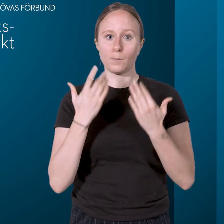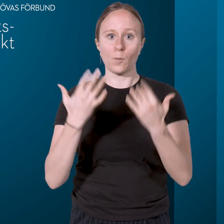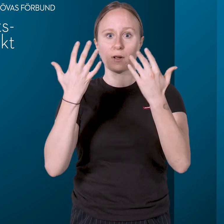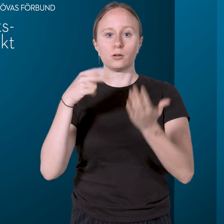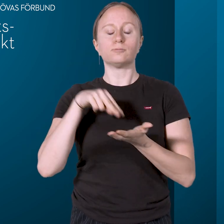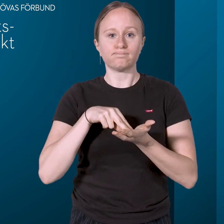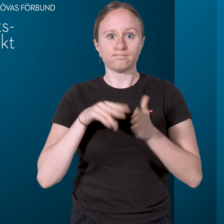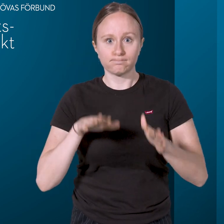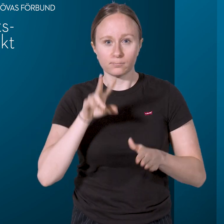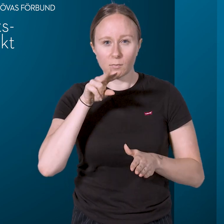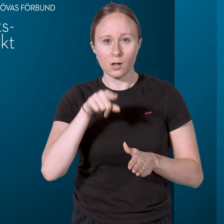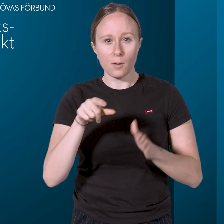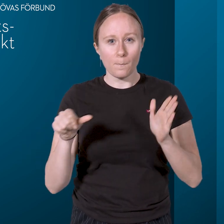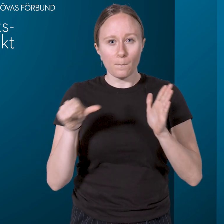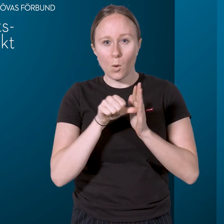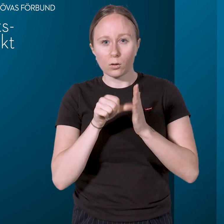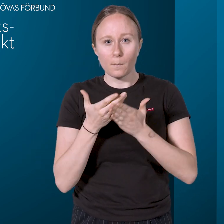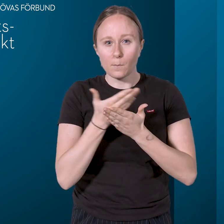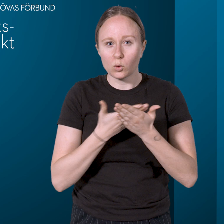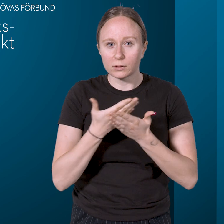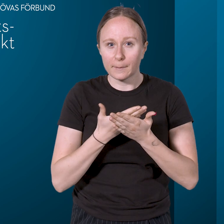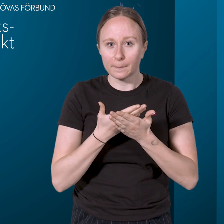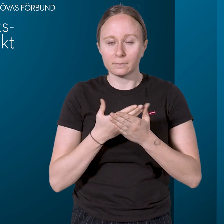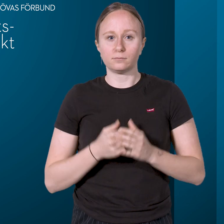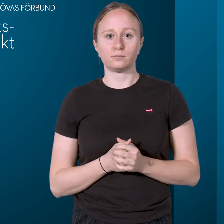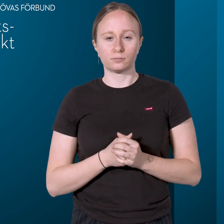och innan man vet ordet av befinner sig publiken mitt i ett mordmysterium.